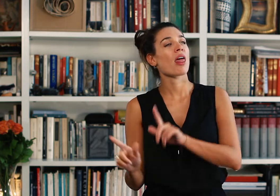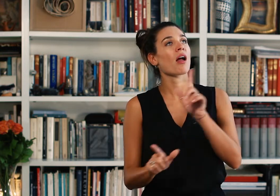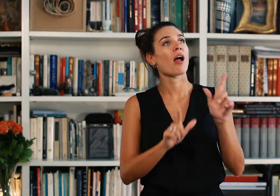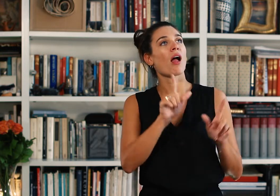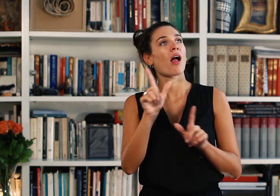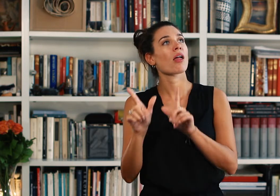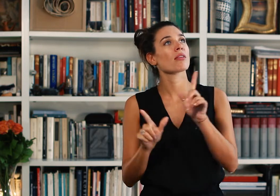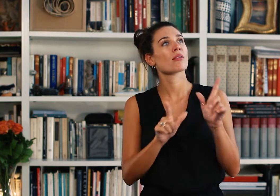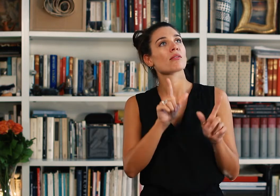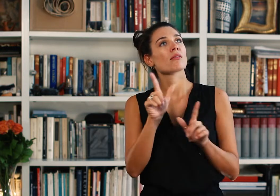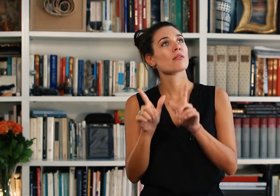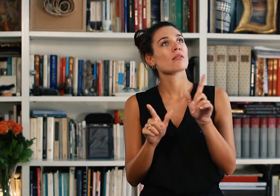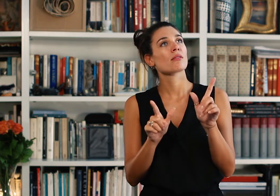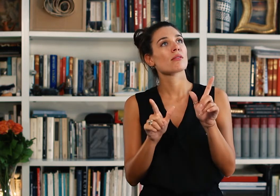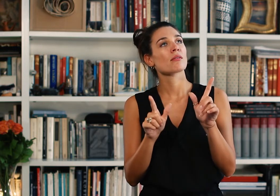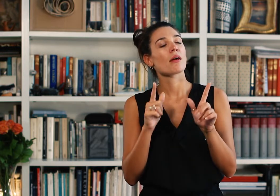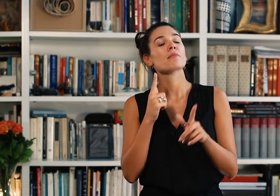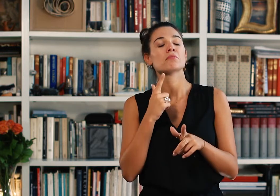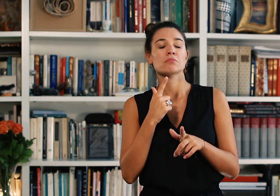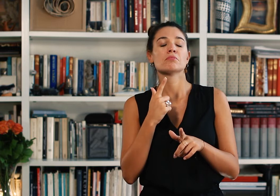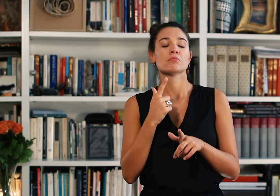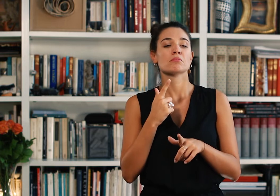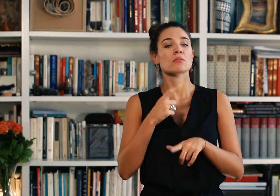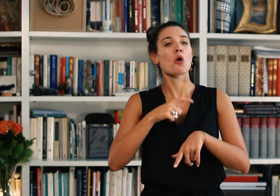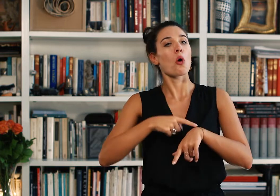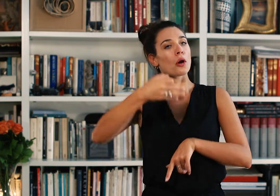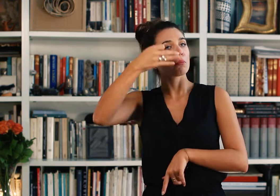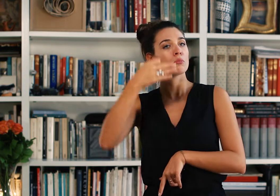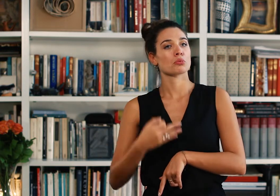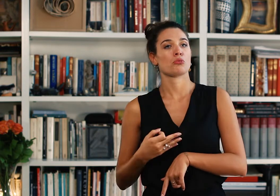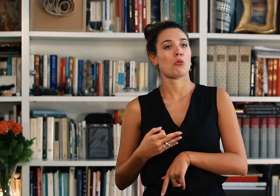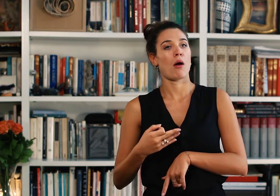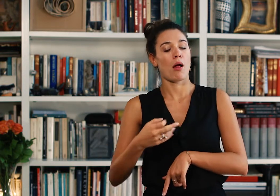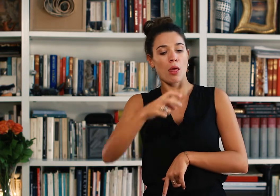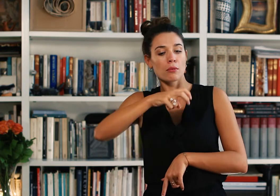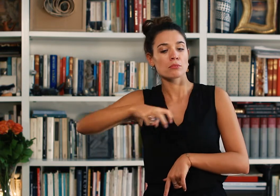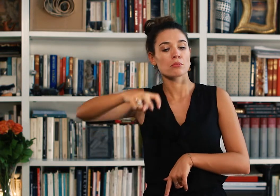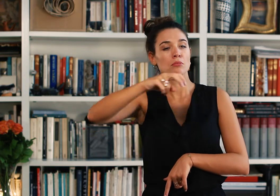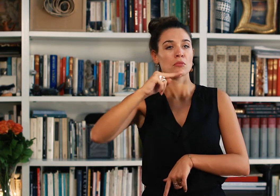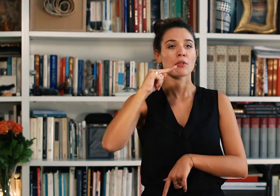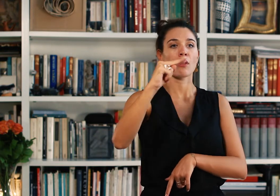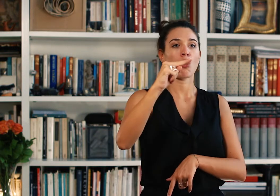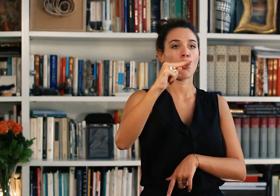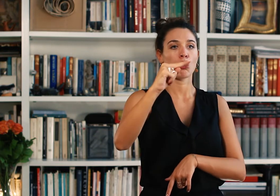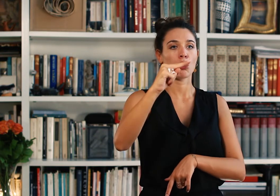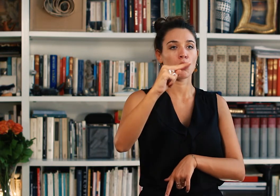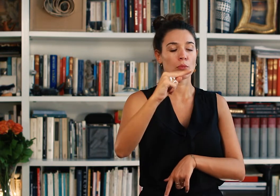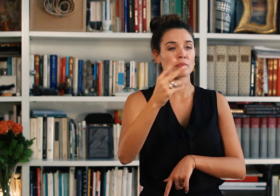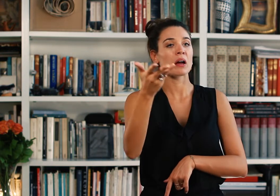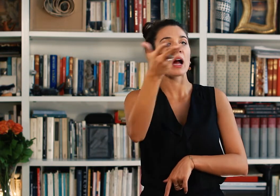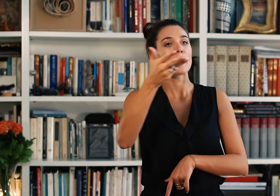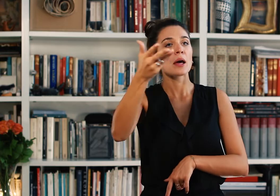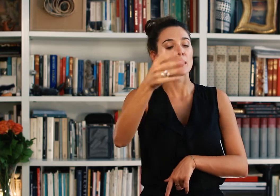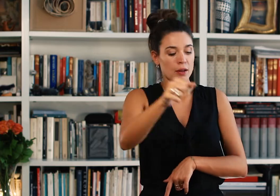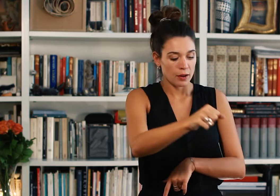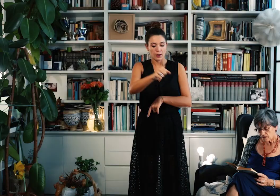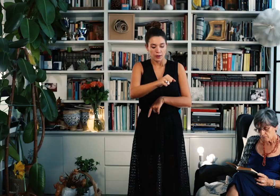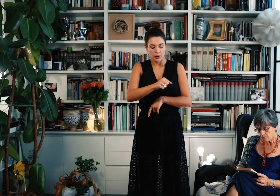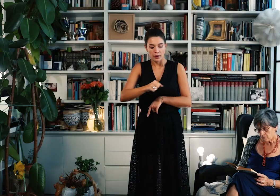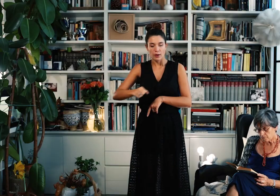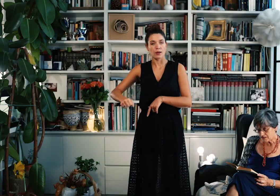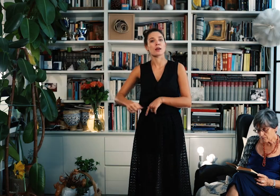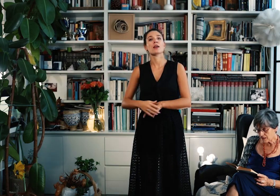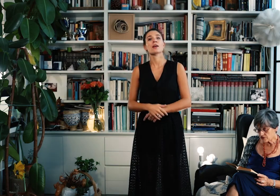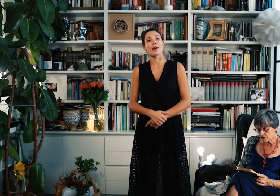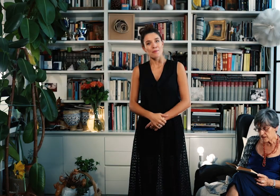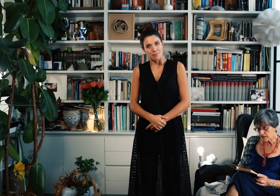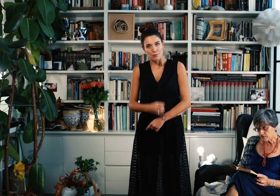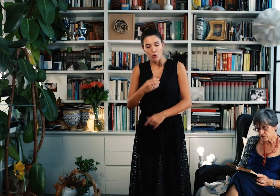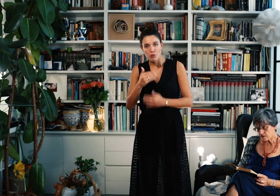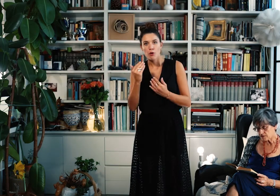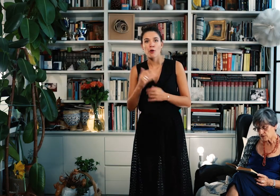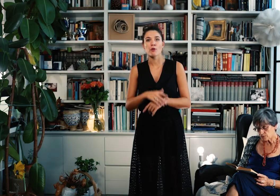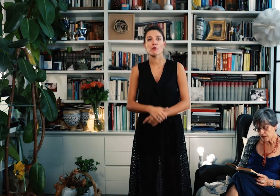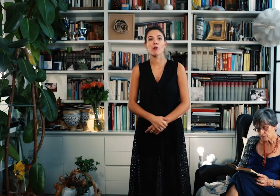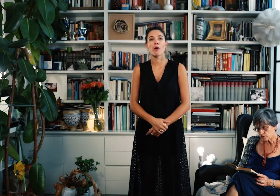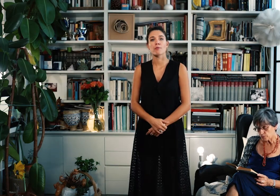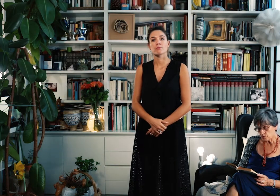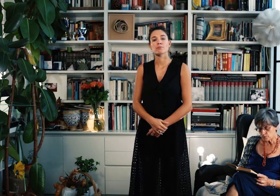Capucines. Una cameriera lo introdusse nel salotto e lo pregò di accomodarsi.